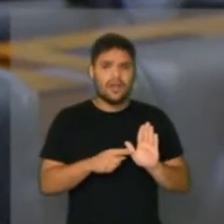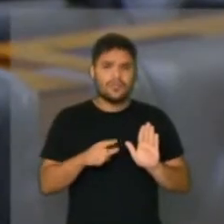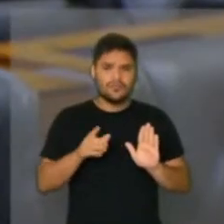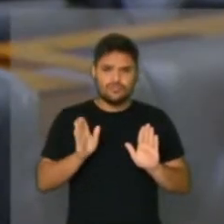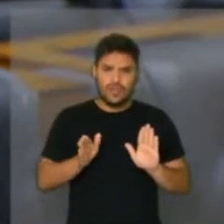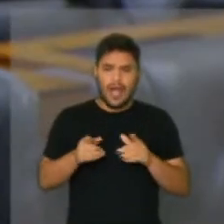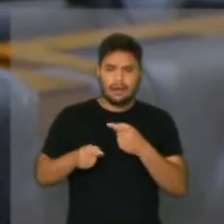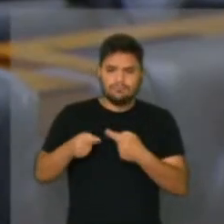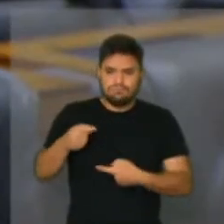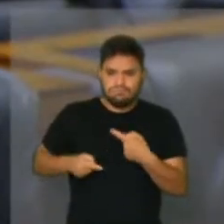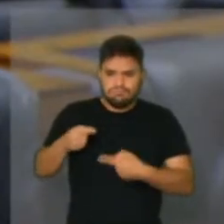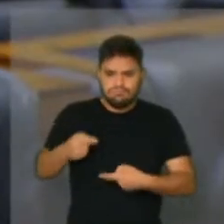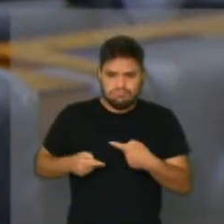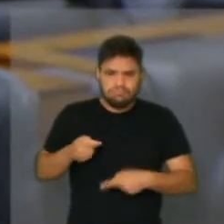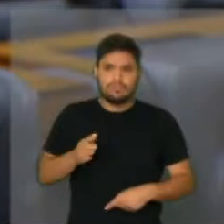DISCUTIDO ENTRE OS NOSSOS PARES, A RELATORA SE